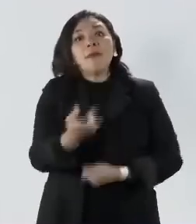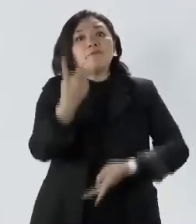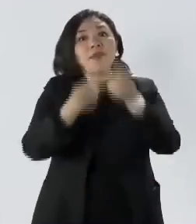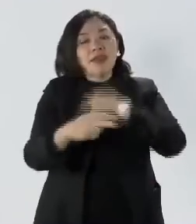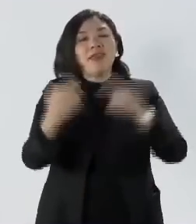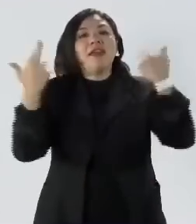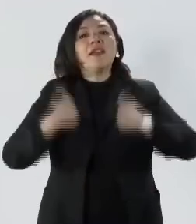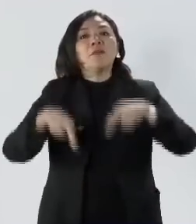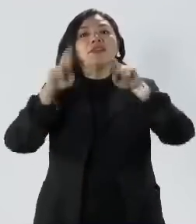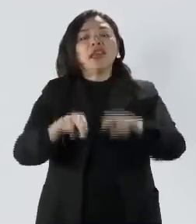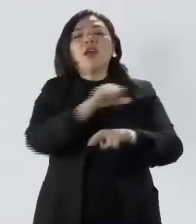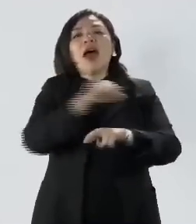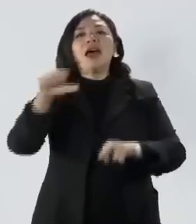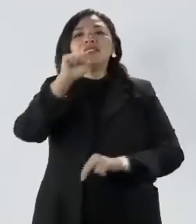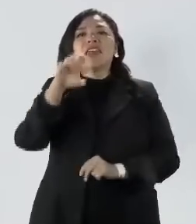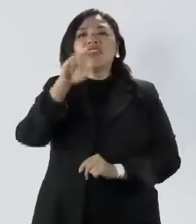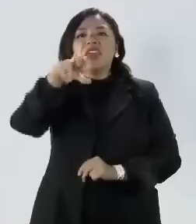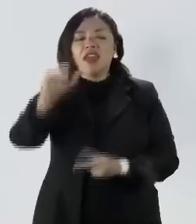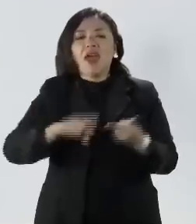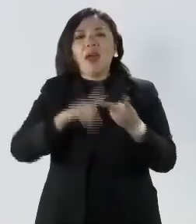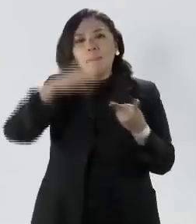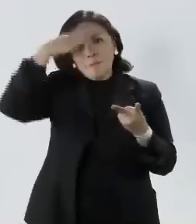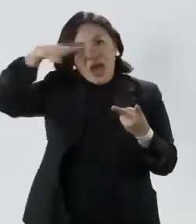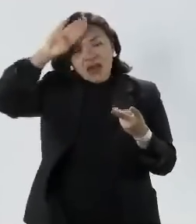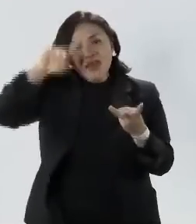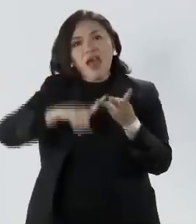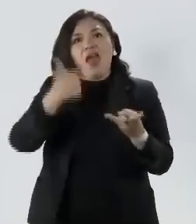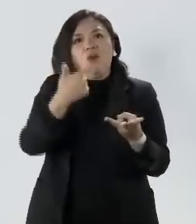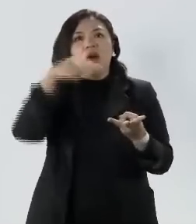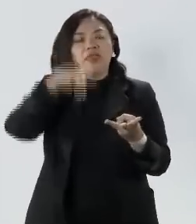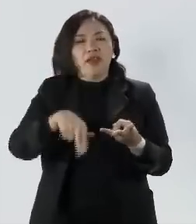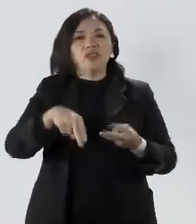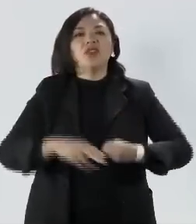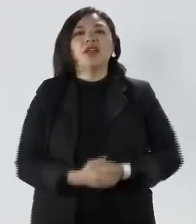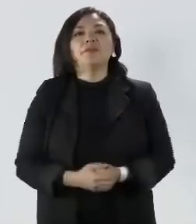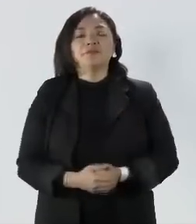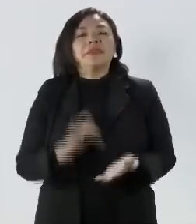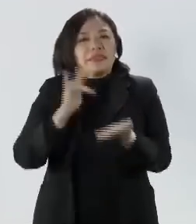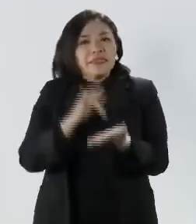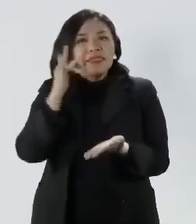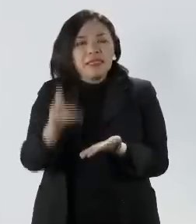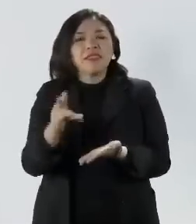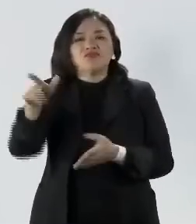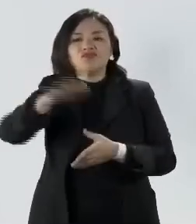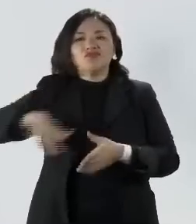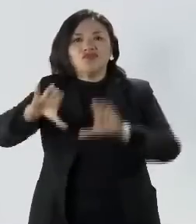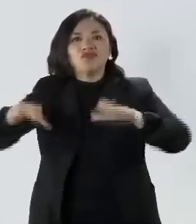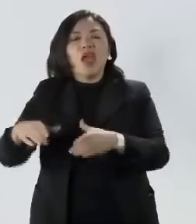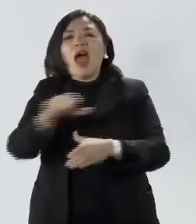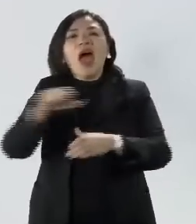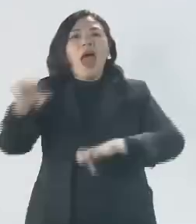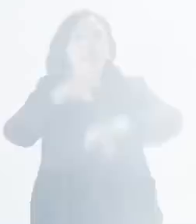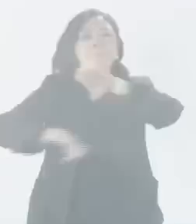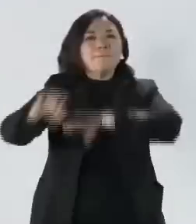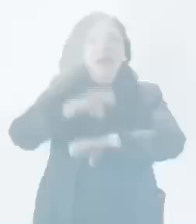El Avance de la construcción del segundo piso de la trans en la Ciudad de México por lo que